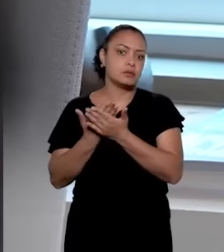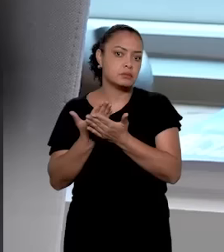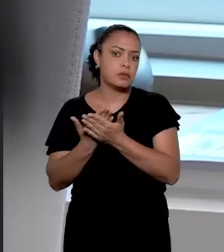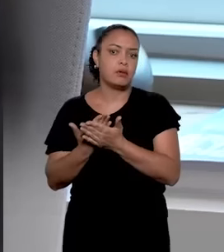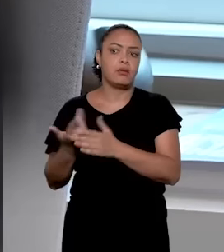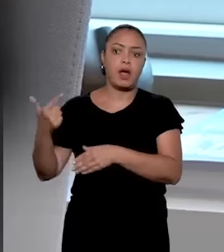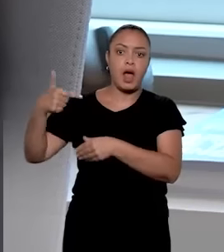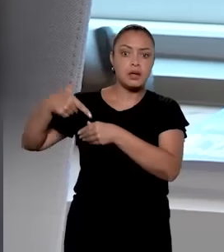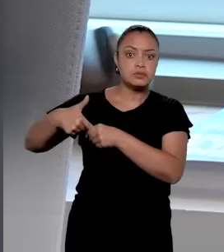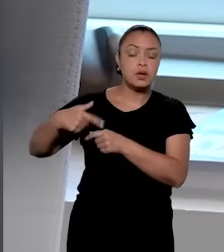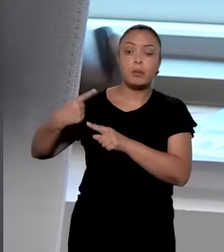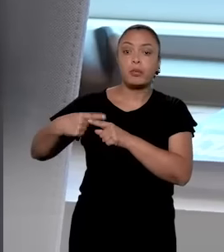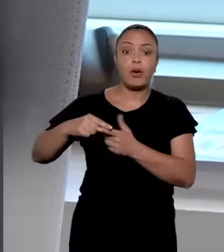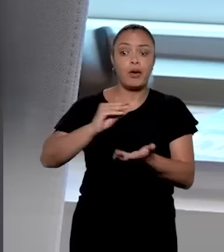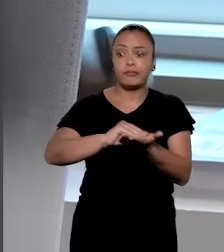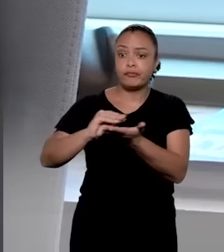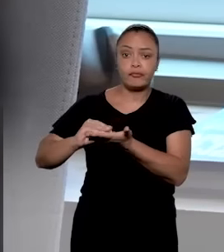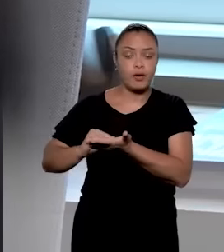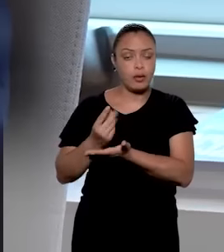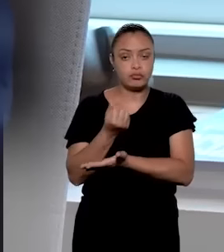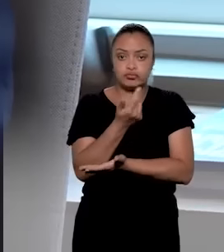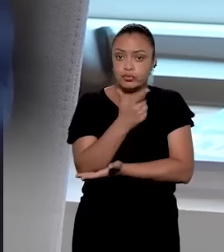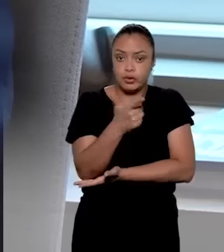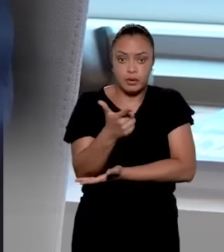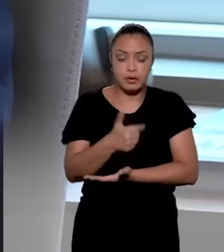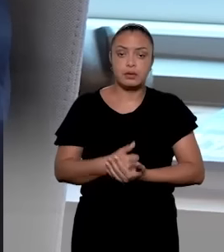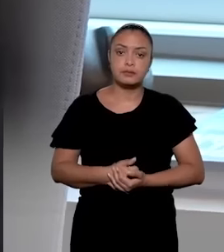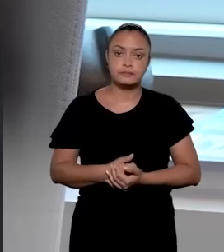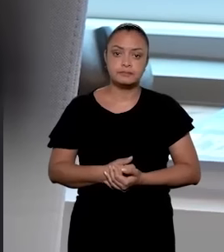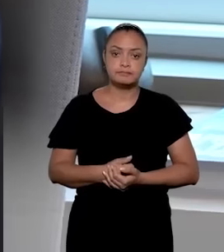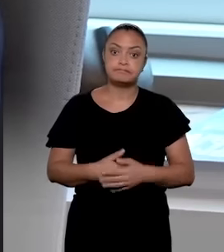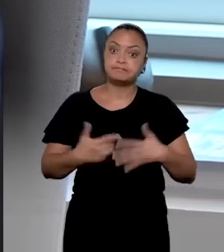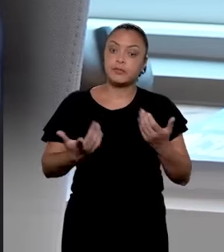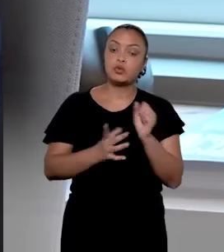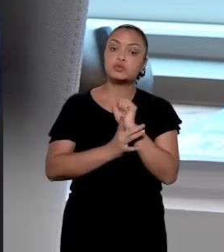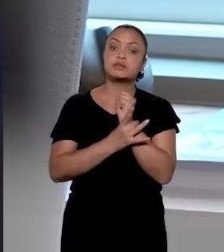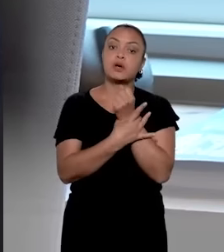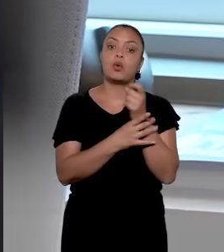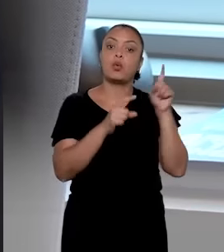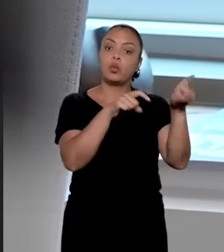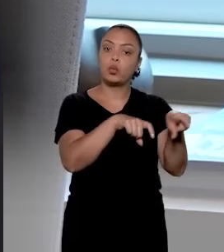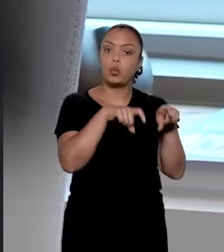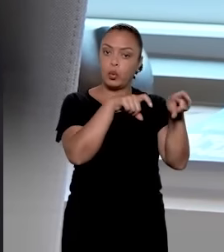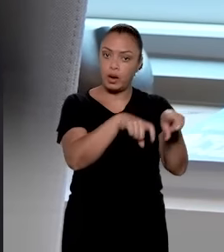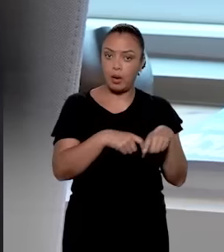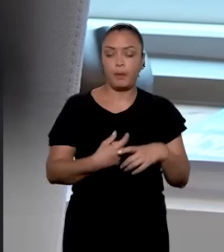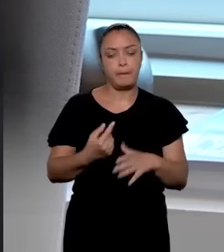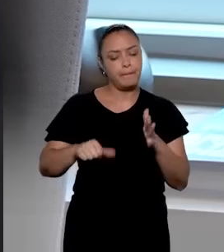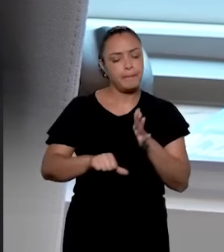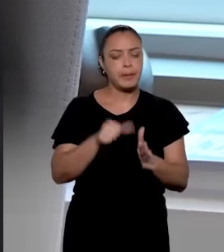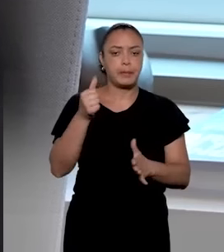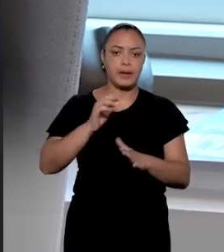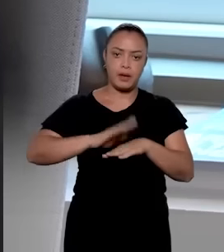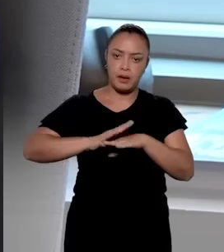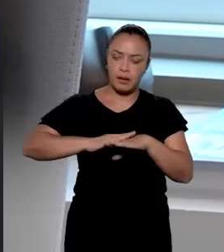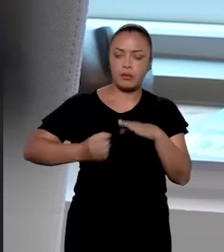supermercado, porque não tinha renda para... então, eu criei o Seguro Rural, a primeira coisa que fiz como ministro da Agricultura foi criar o Seguro Rural, a primeira coisa, porque o seguro